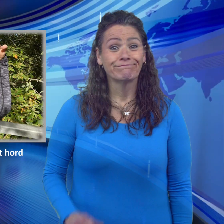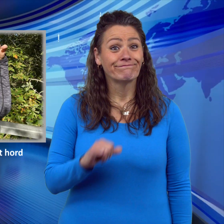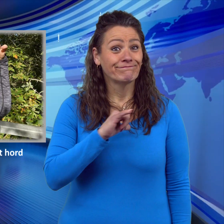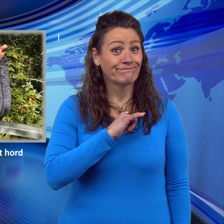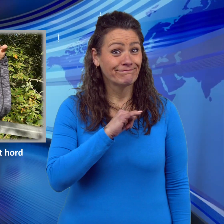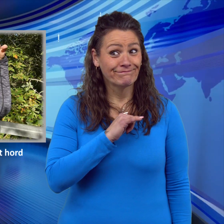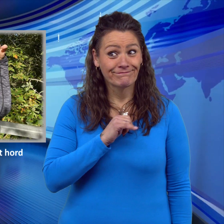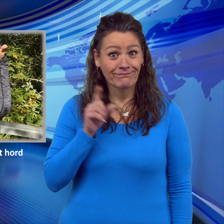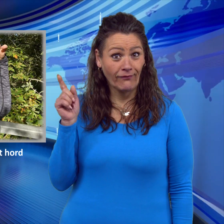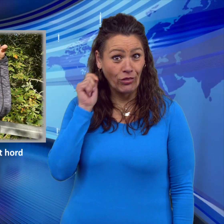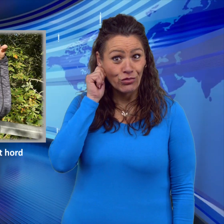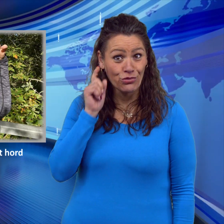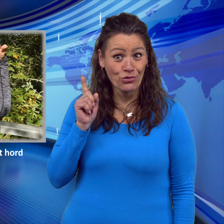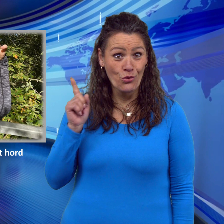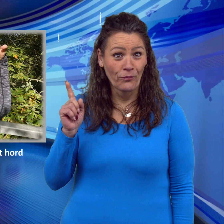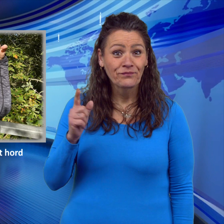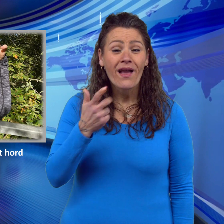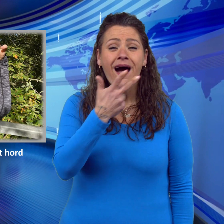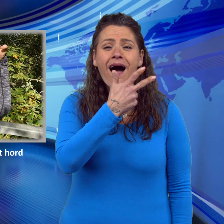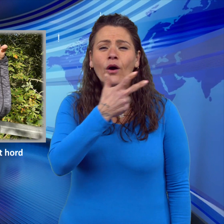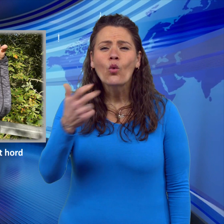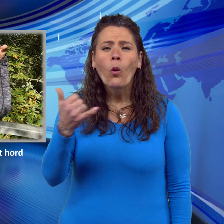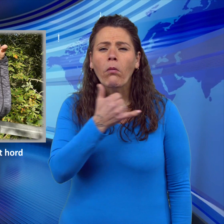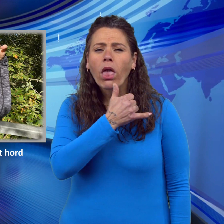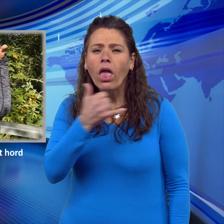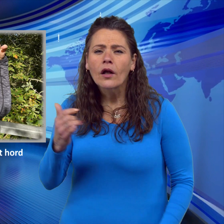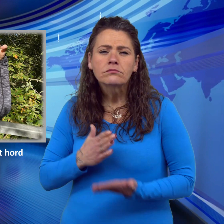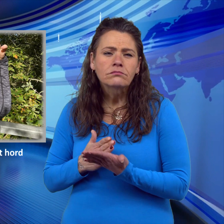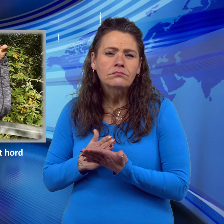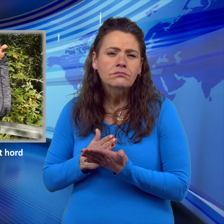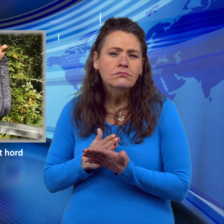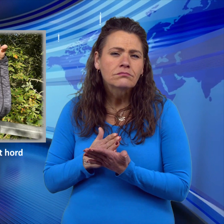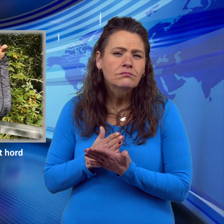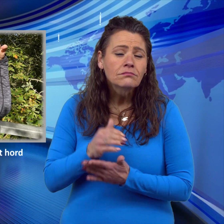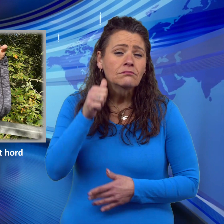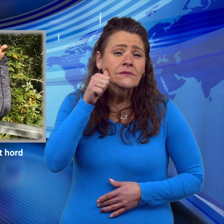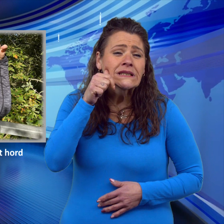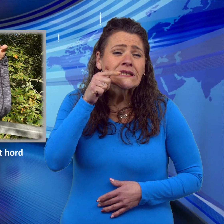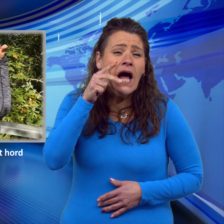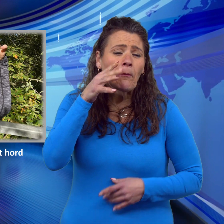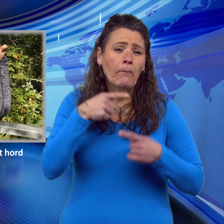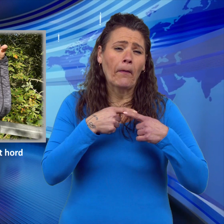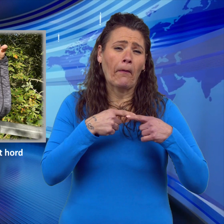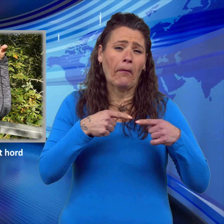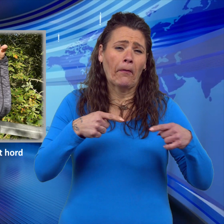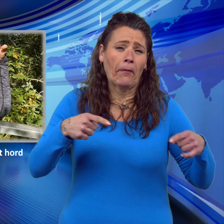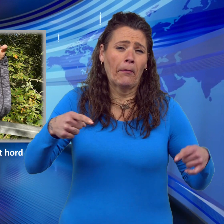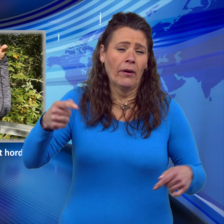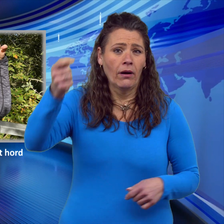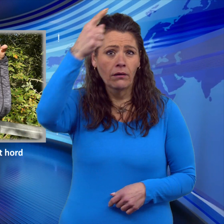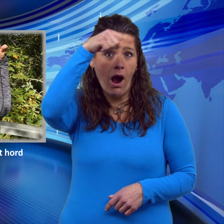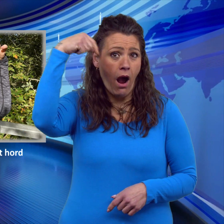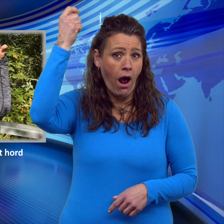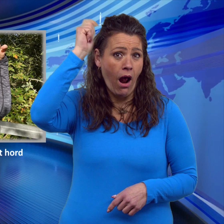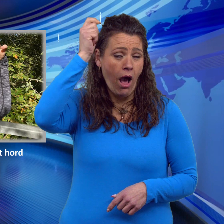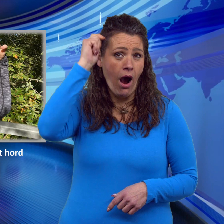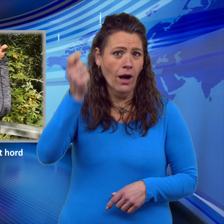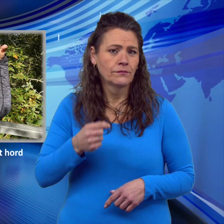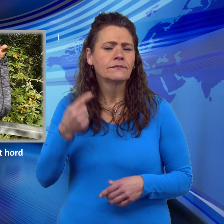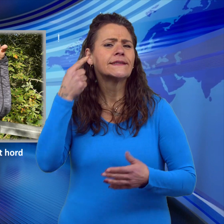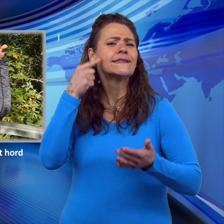Egy nő három éven át minden egyes nap más kalapot visel, hogy